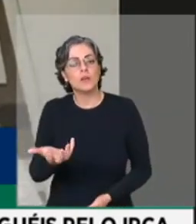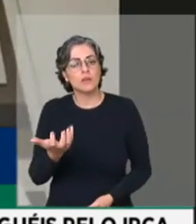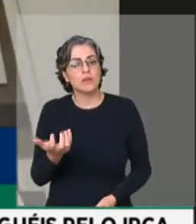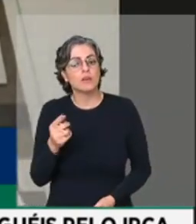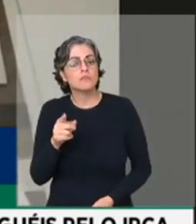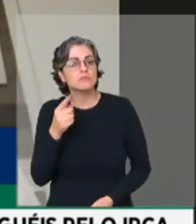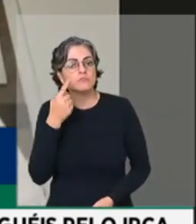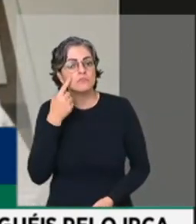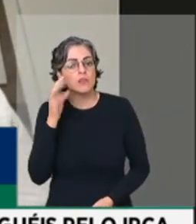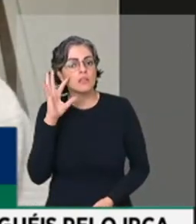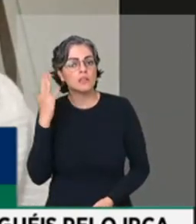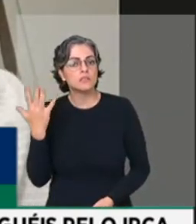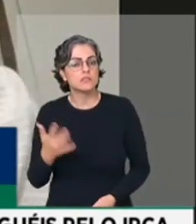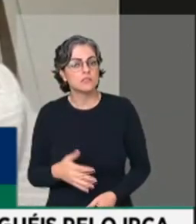V.EXA. PUDESSE DEFERIR E O MEU